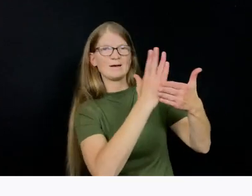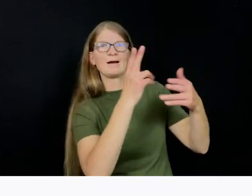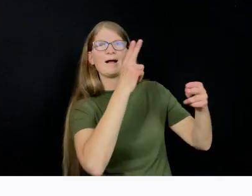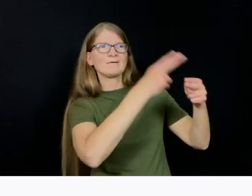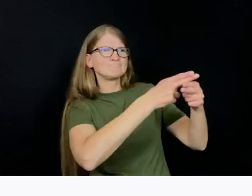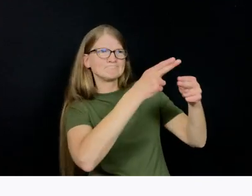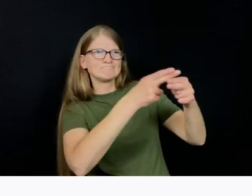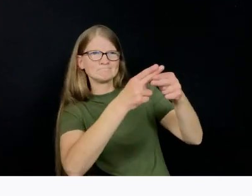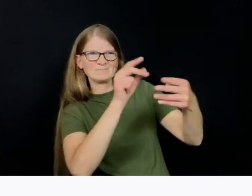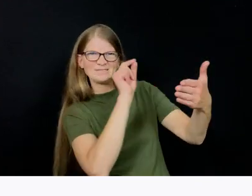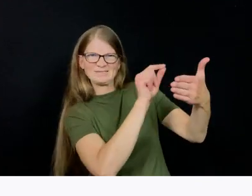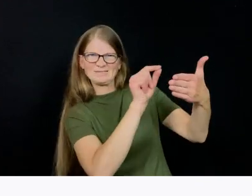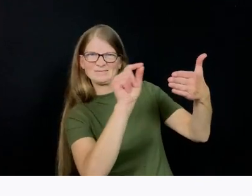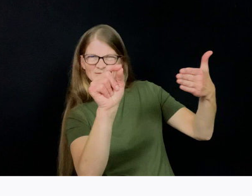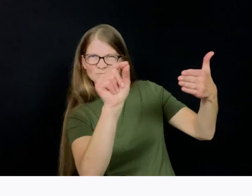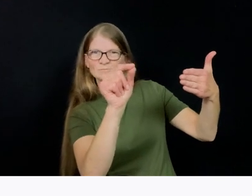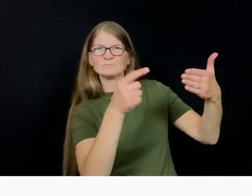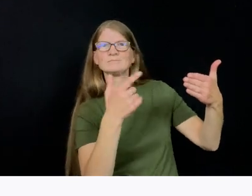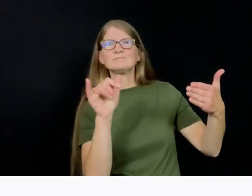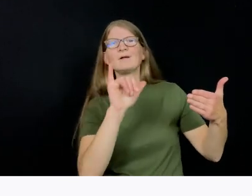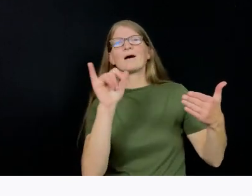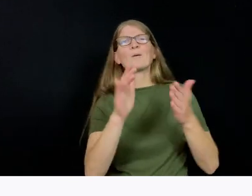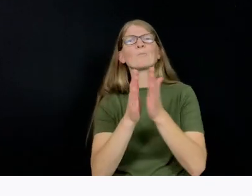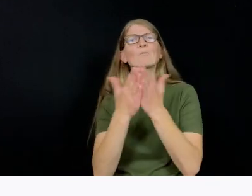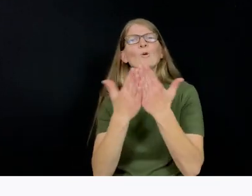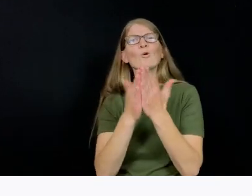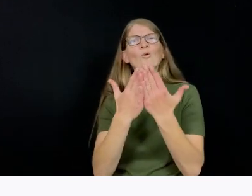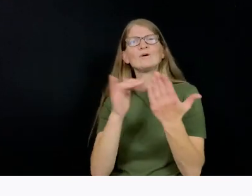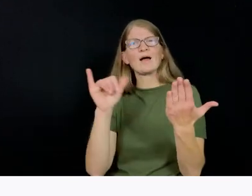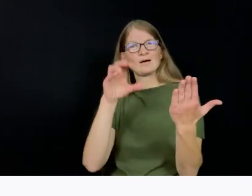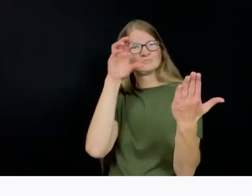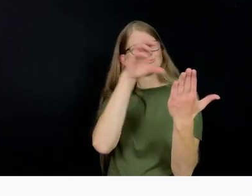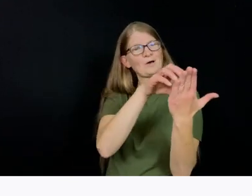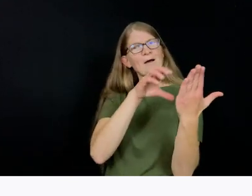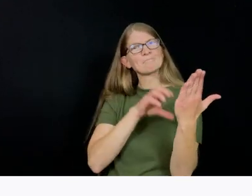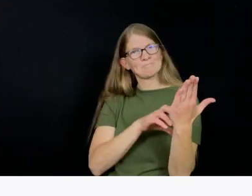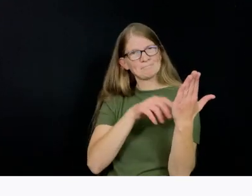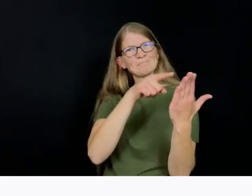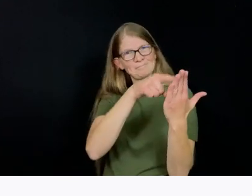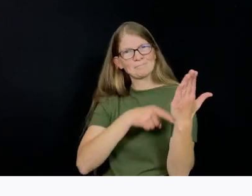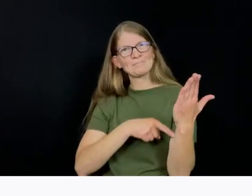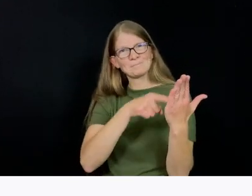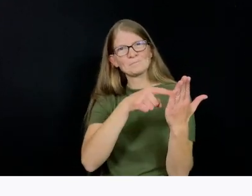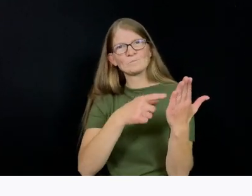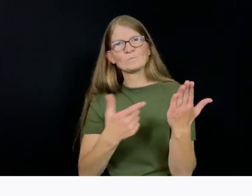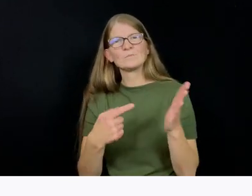مثل فصول في كتاب على سبيل المثال، إذا كنتم تعدون شرائح لحم مخبوزة